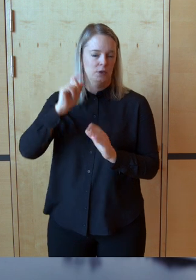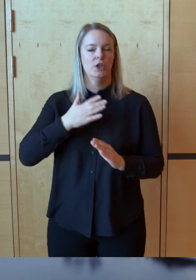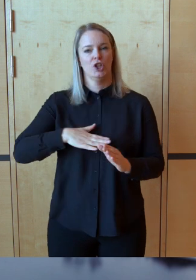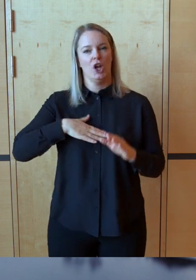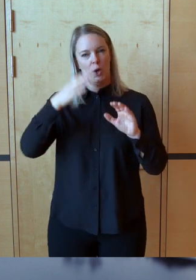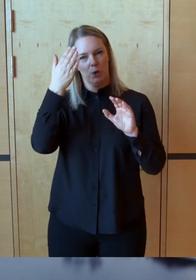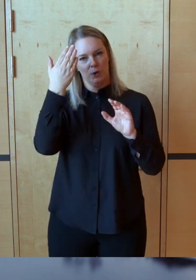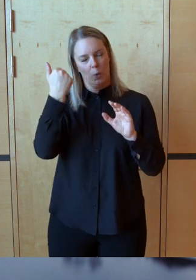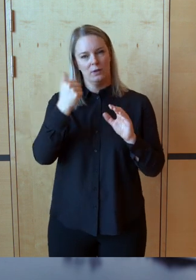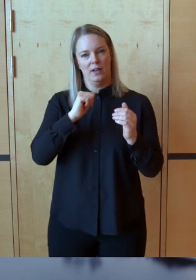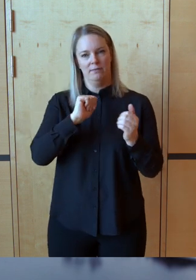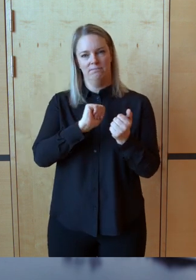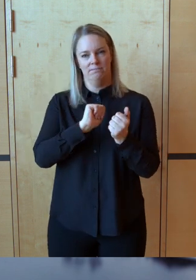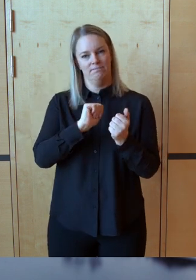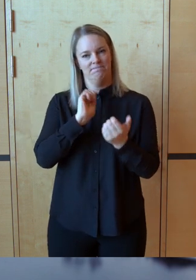Lyckas bättre med svåra fall